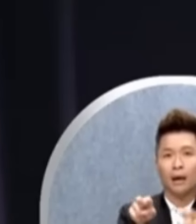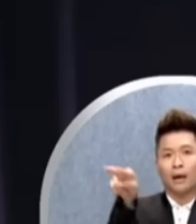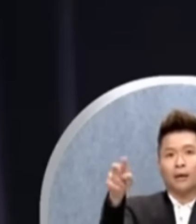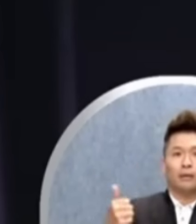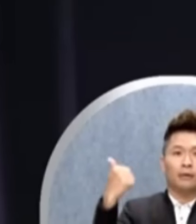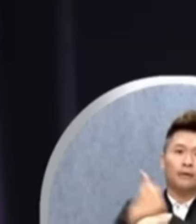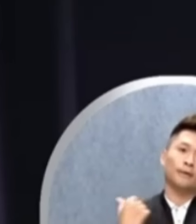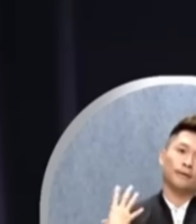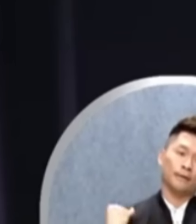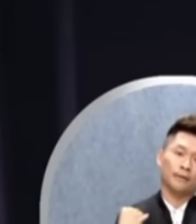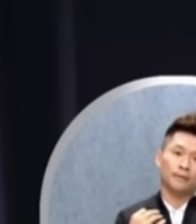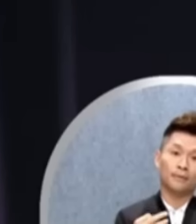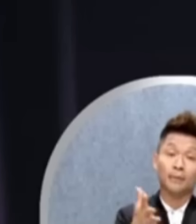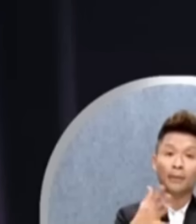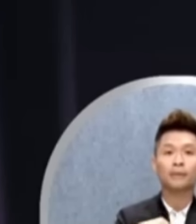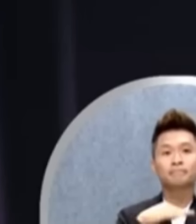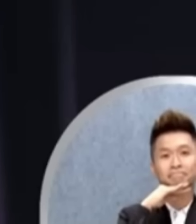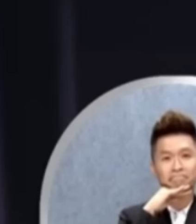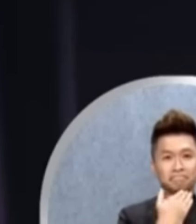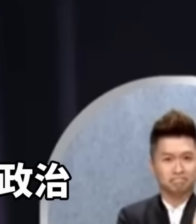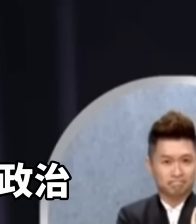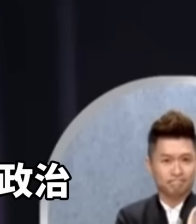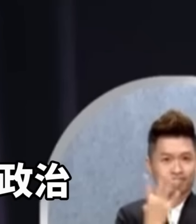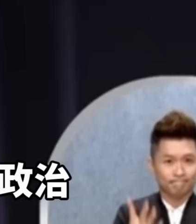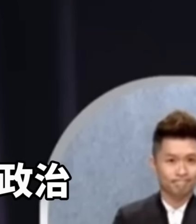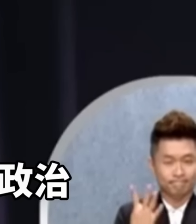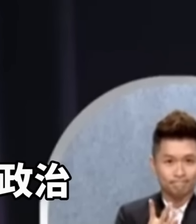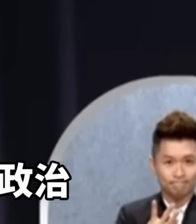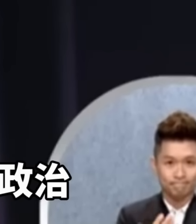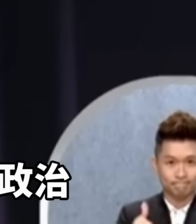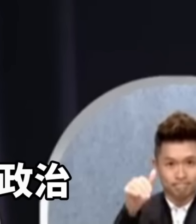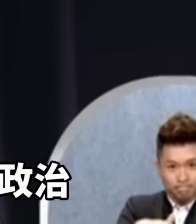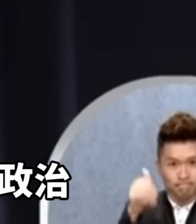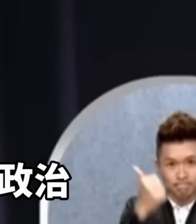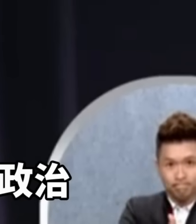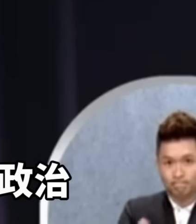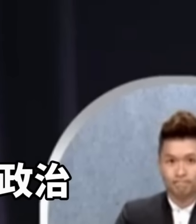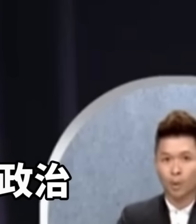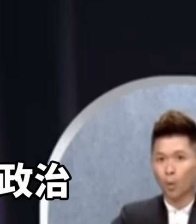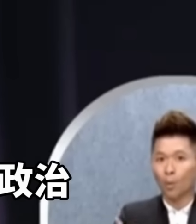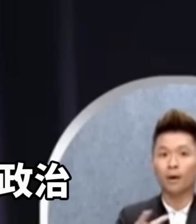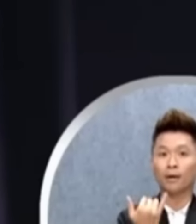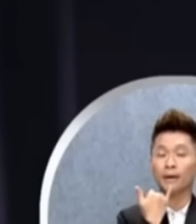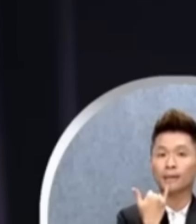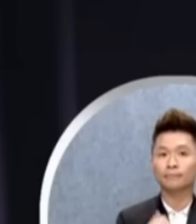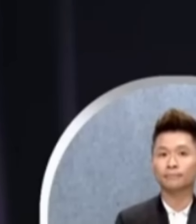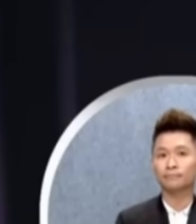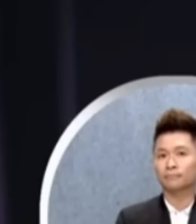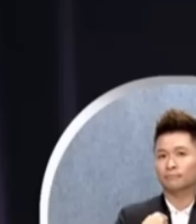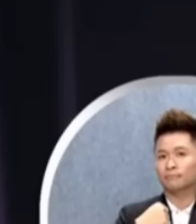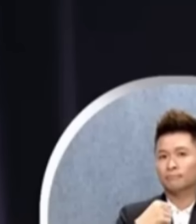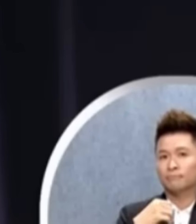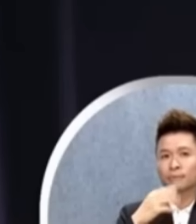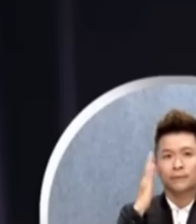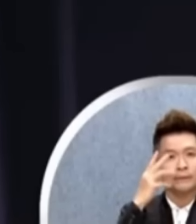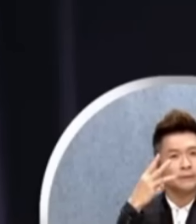對不起 請你等4年 我們現在藍綠已經把臺灣人民各種政治 一步一步一步逼到什麼情況